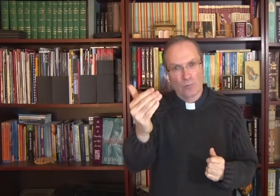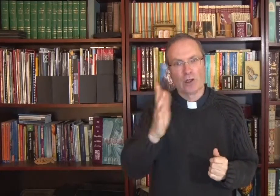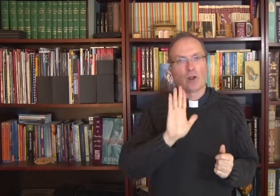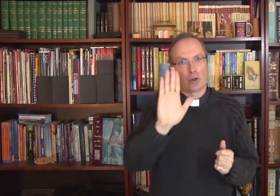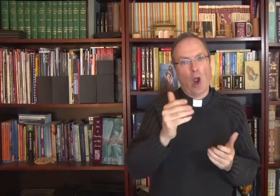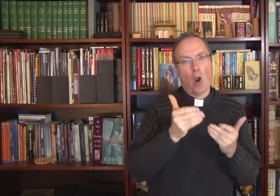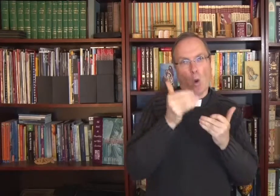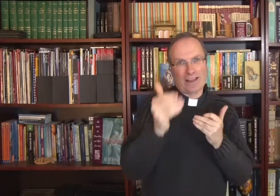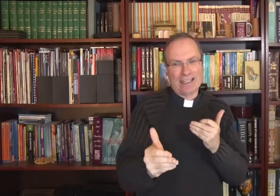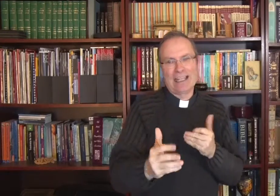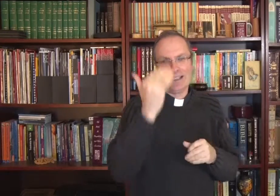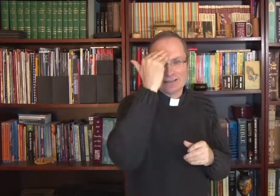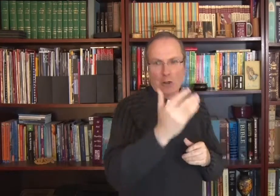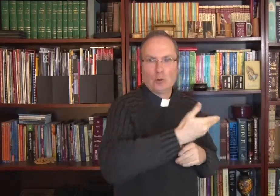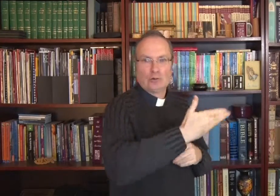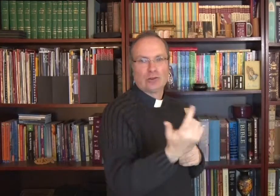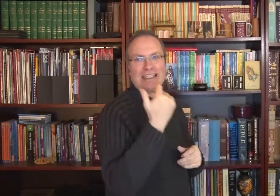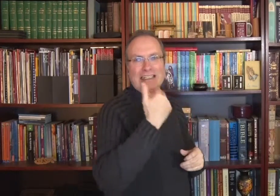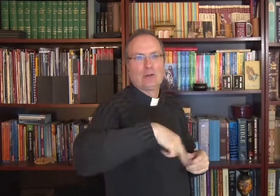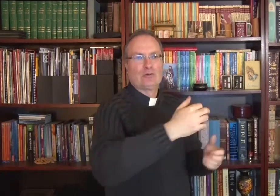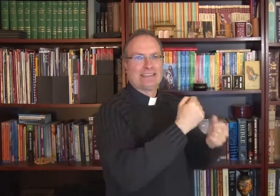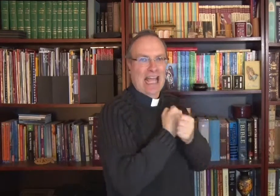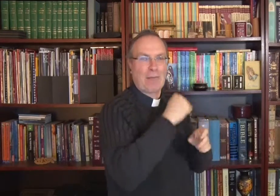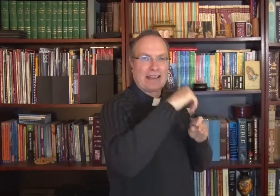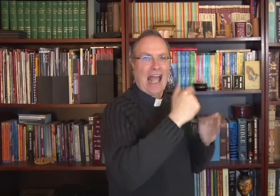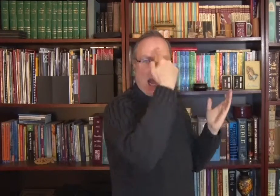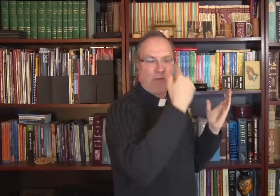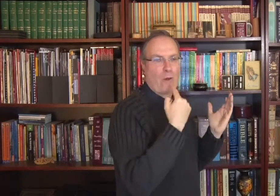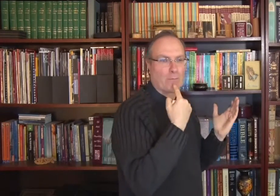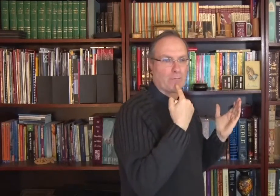De ton côté, salue ceux qui nous aiment dans la foi.